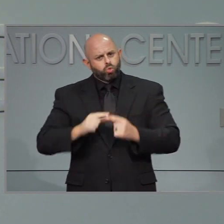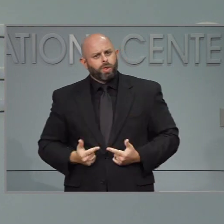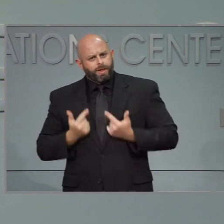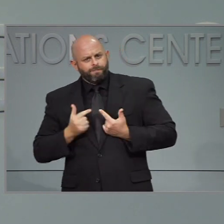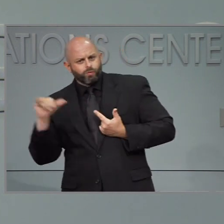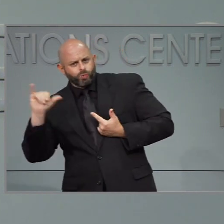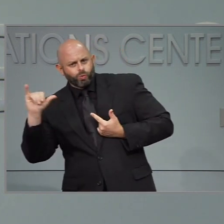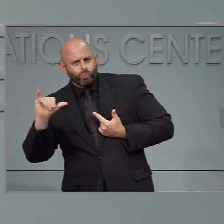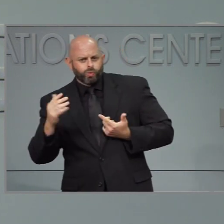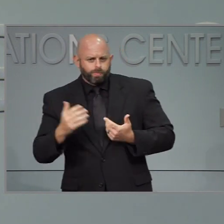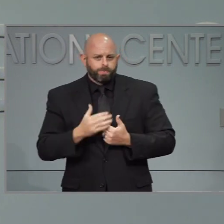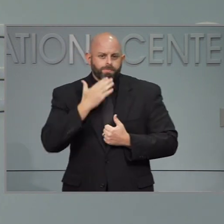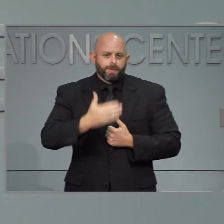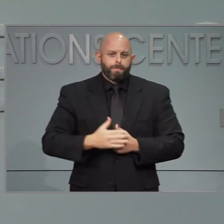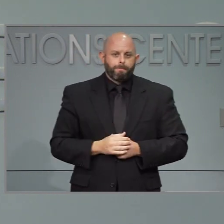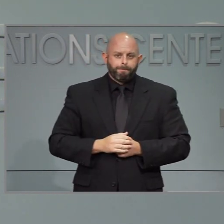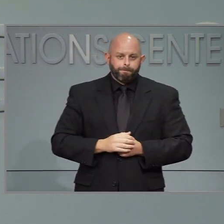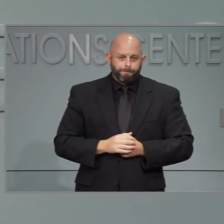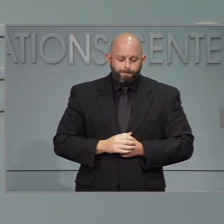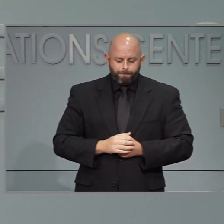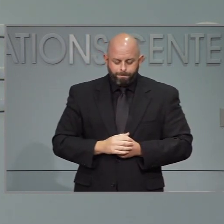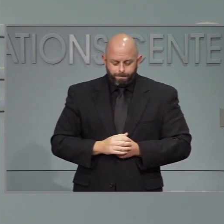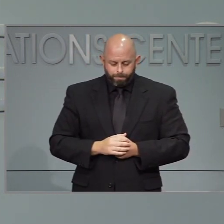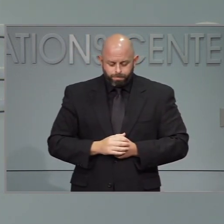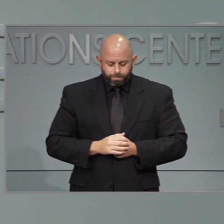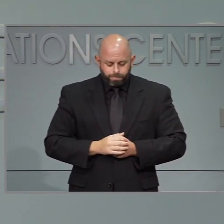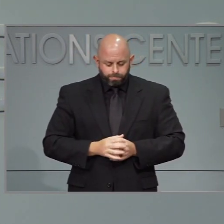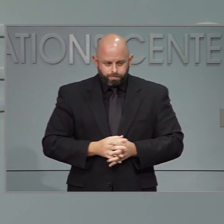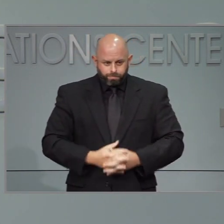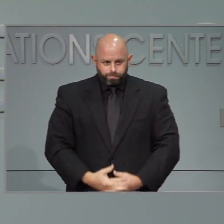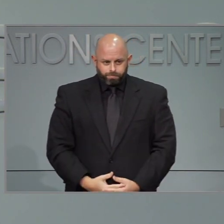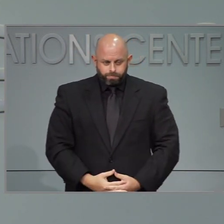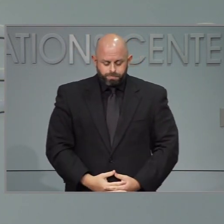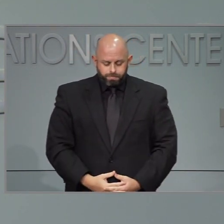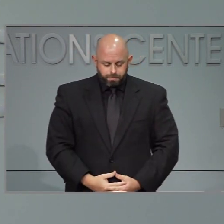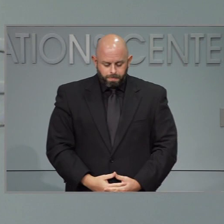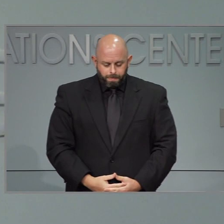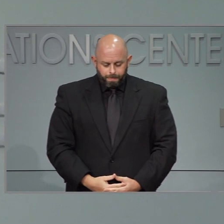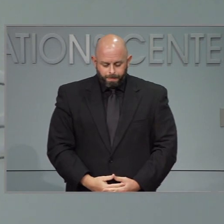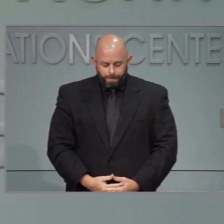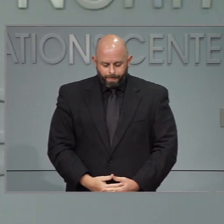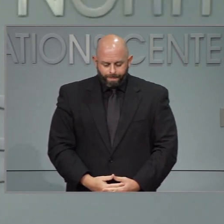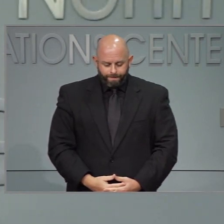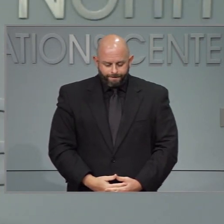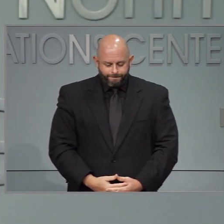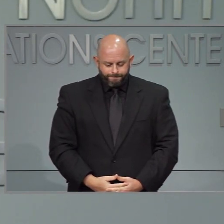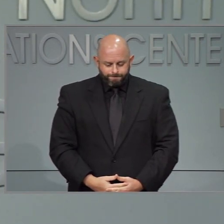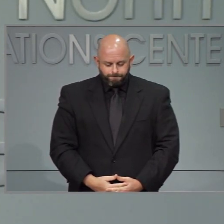porque seguiremos viviendo con este virus, pero podemos seguir progresando.